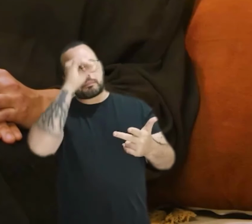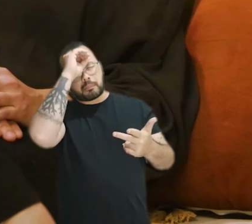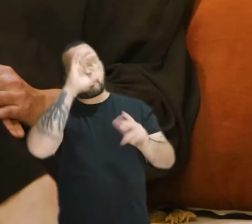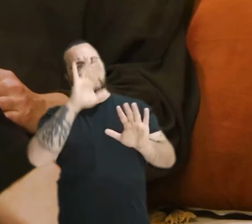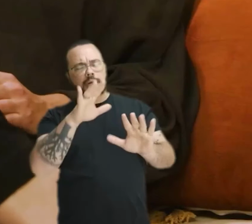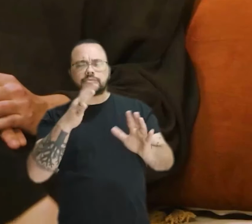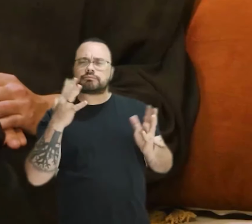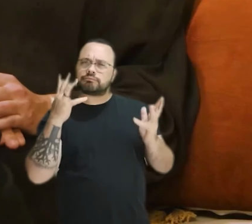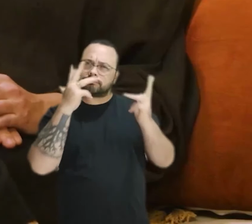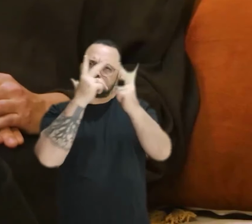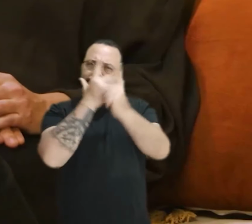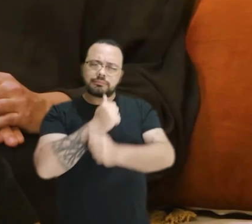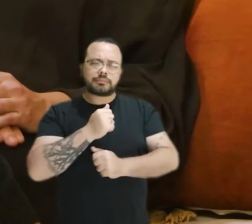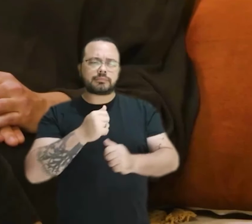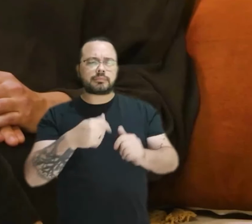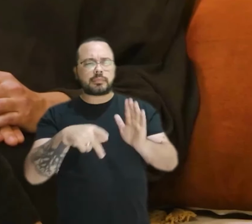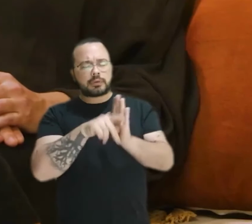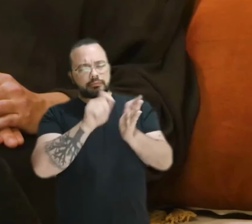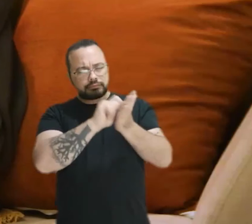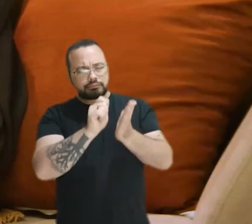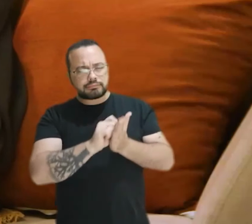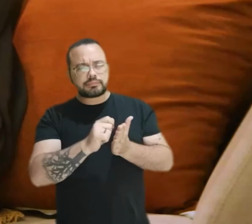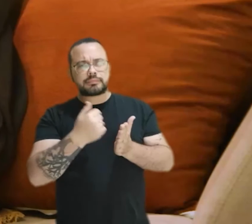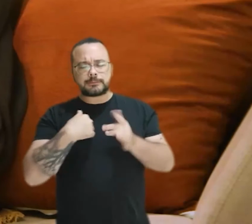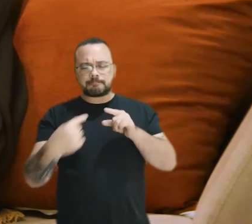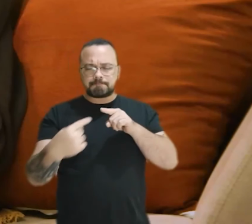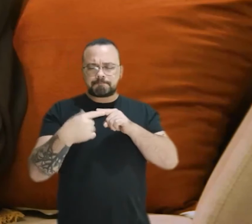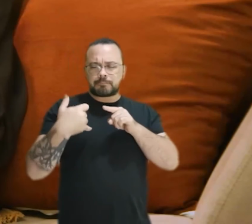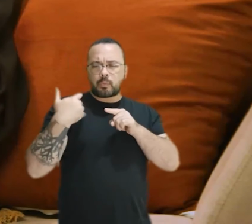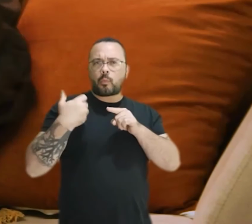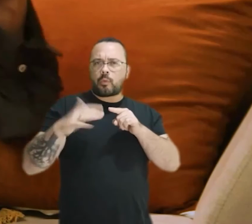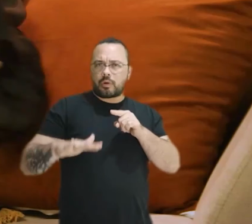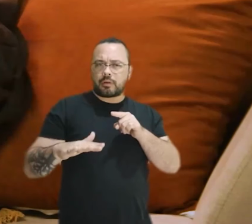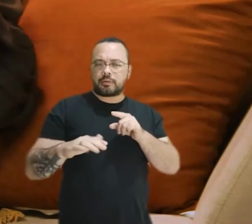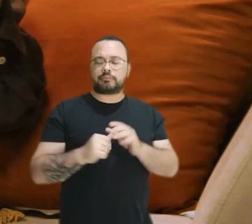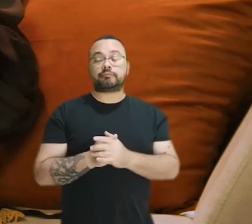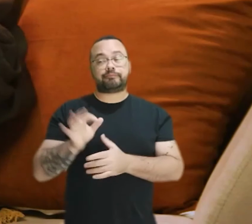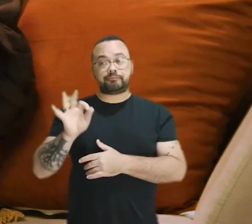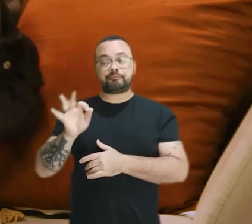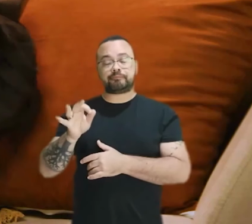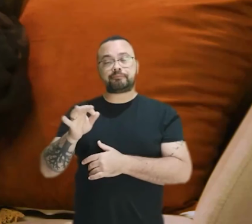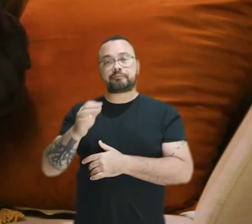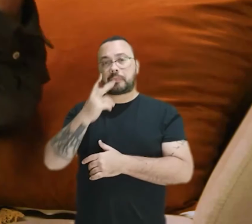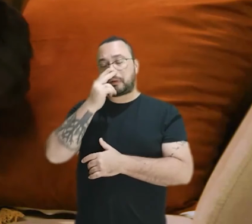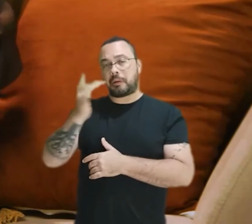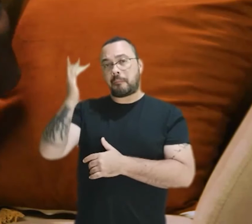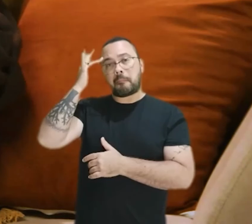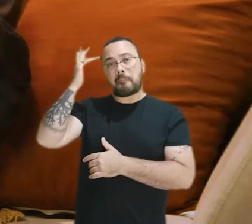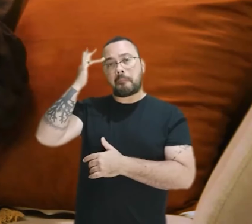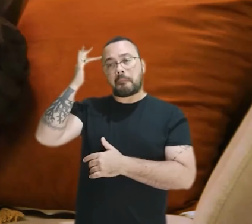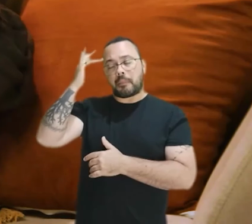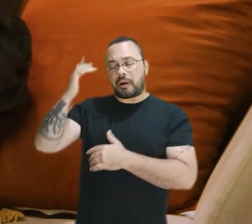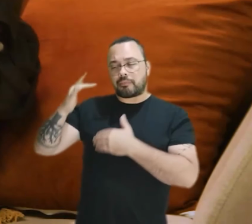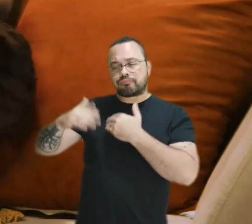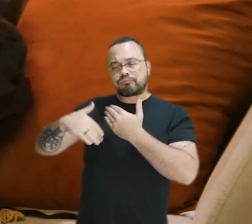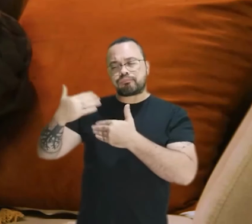você escreve aquilo que você é naquele momento, né? É, eu acho que a gente vai tomando distância, se aproximando, distanciando, e uma hora,